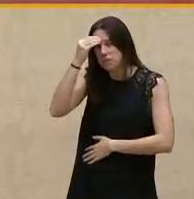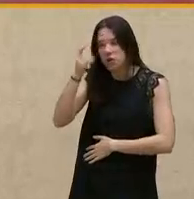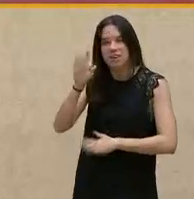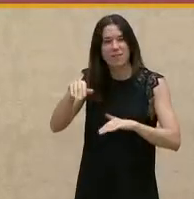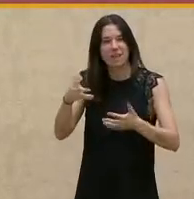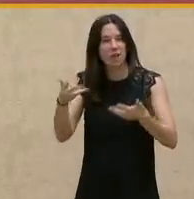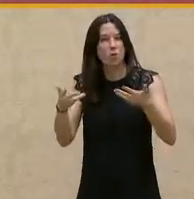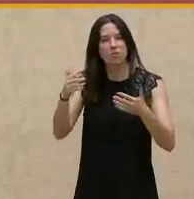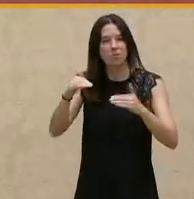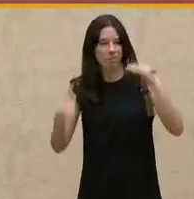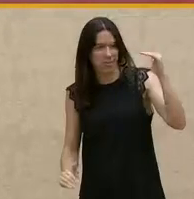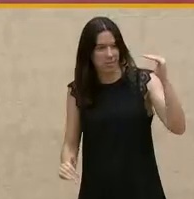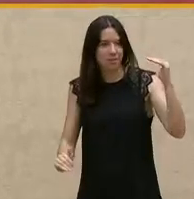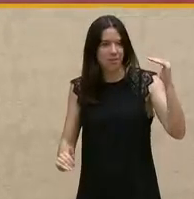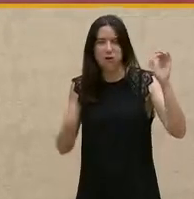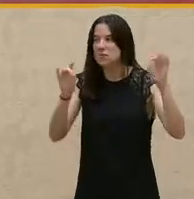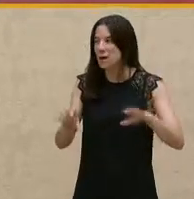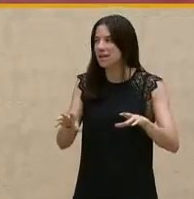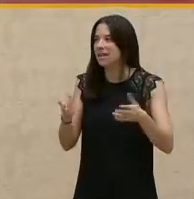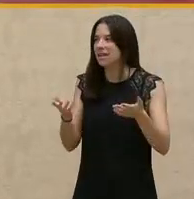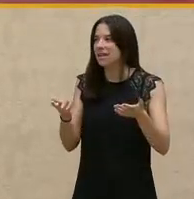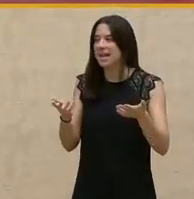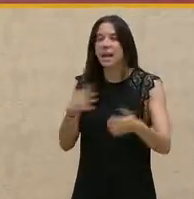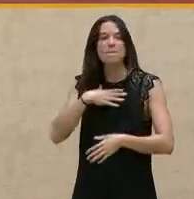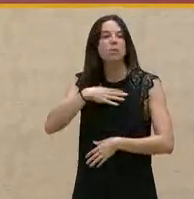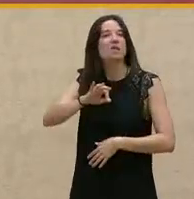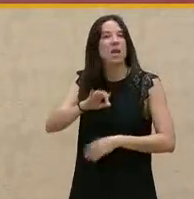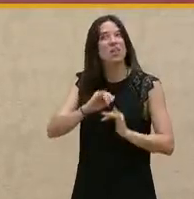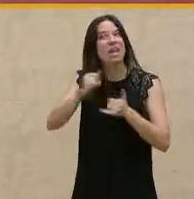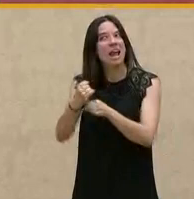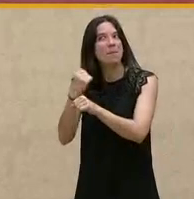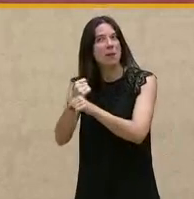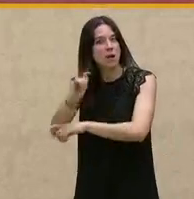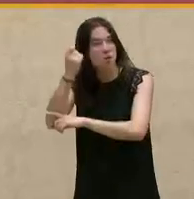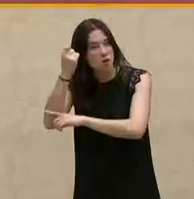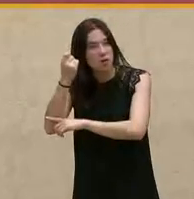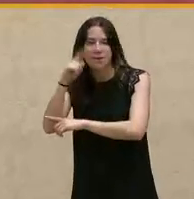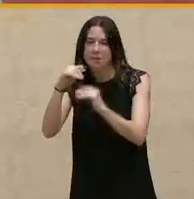al igual que está descompensada la posibilidad de llegar al empleo, la posibilidad de llegar